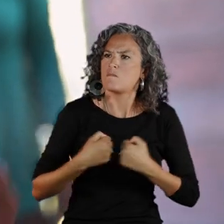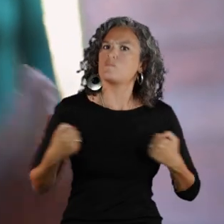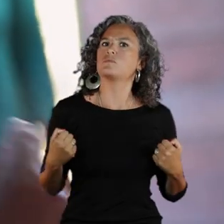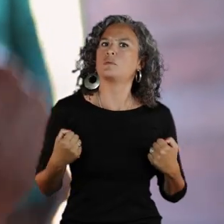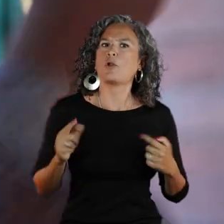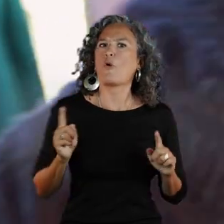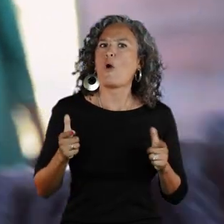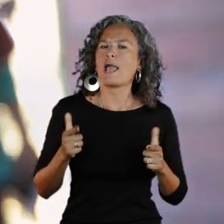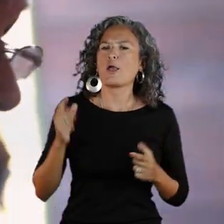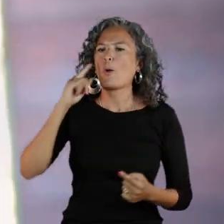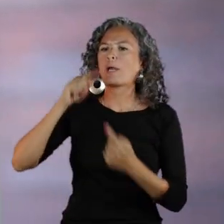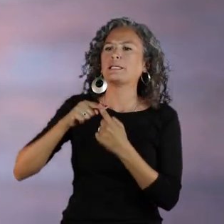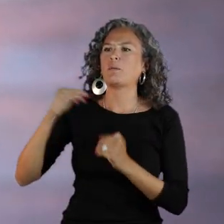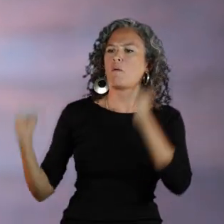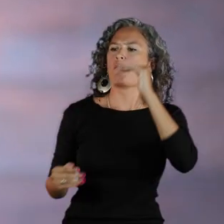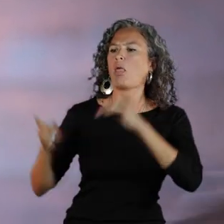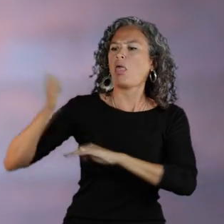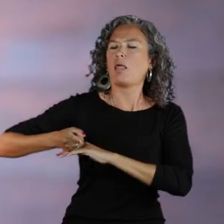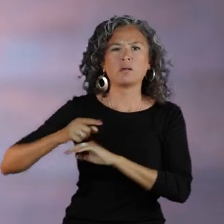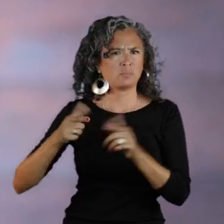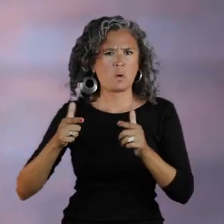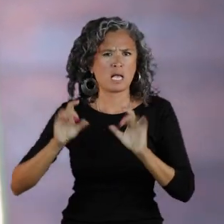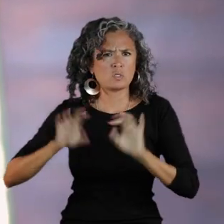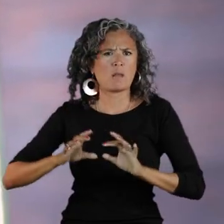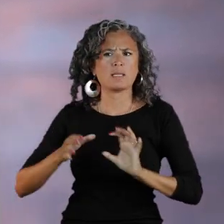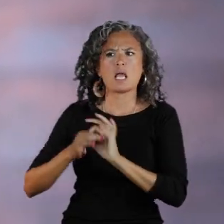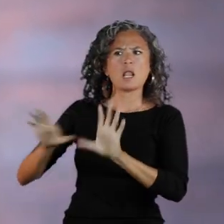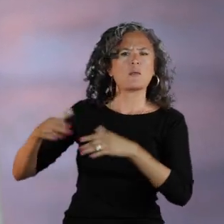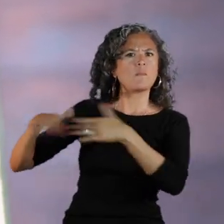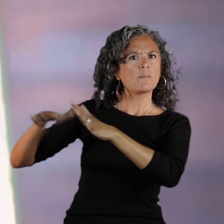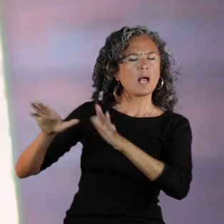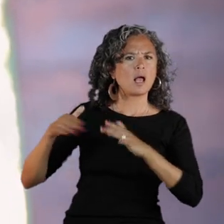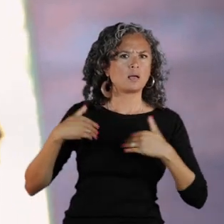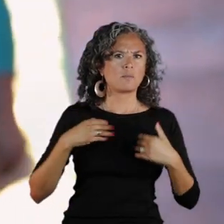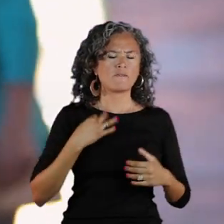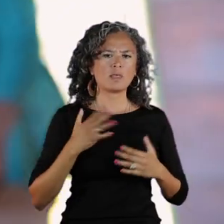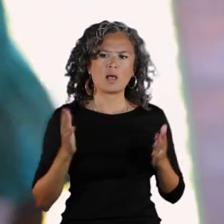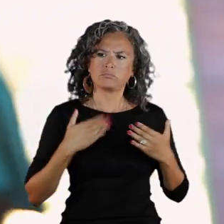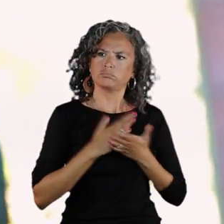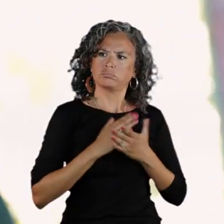y no es con la intención de dominar al otro, es solamente un “dejame respirar”.